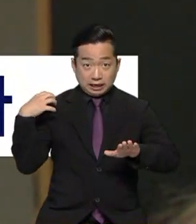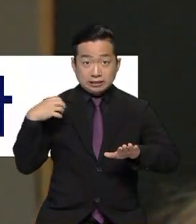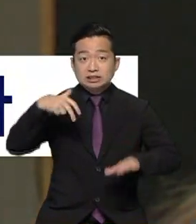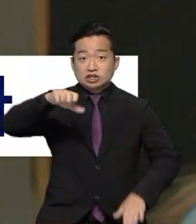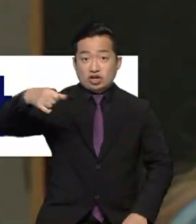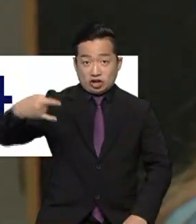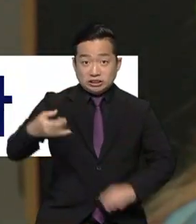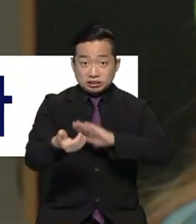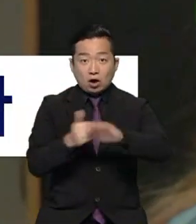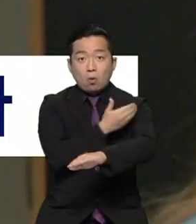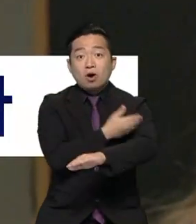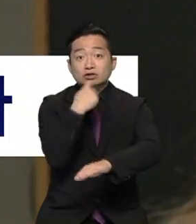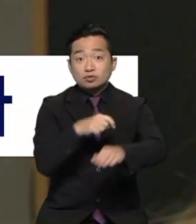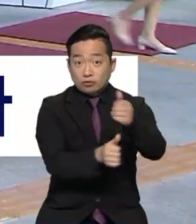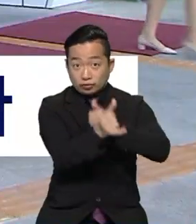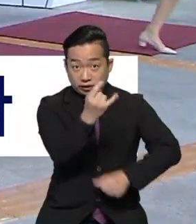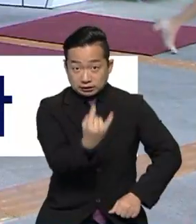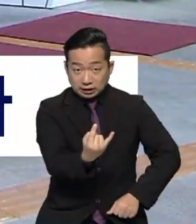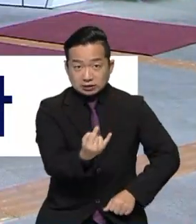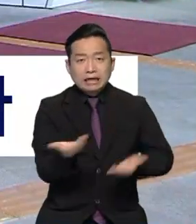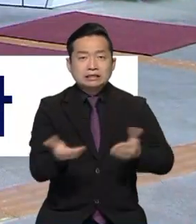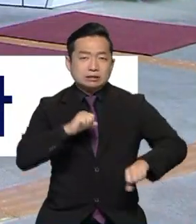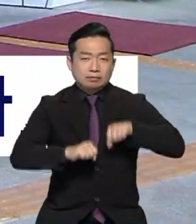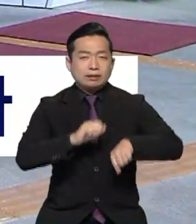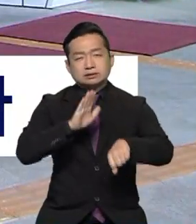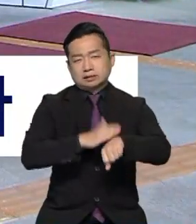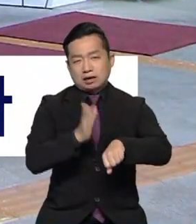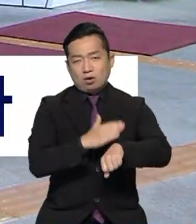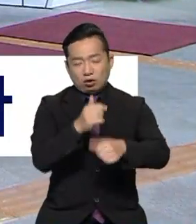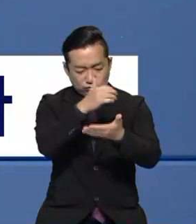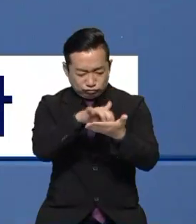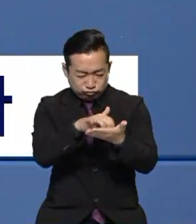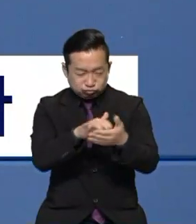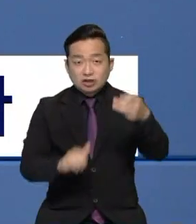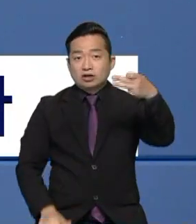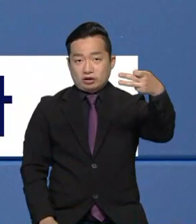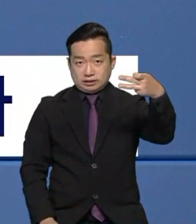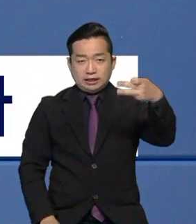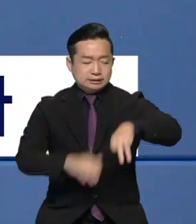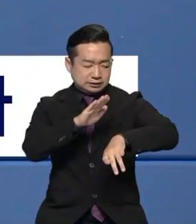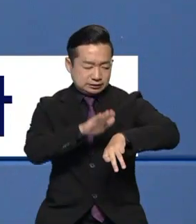권익위를 상대로 근태 문제 등 13개 항복에 대해 특별감사에 들어갔습니다.